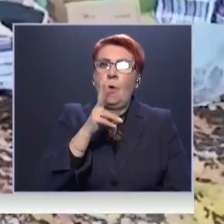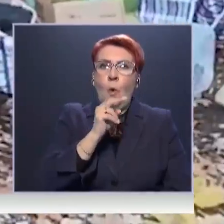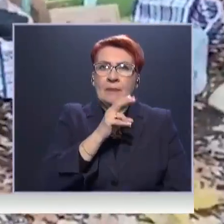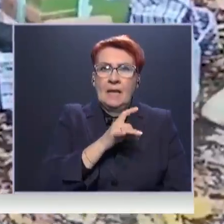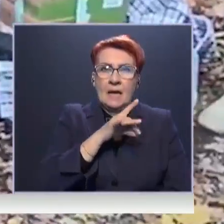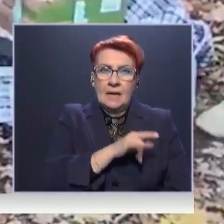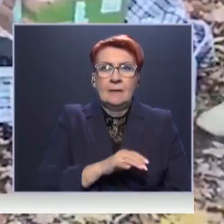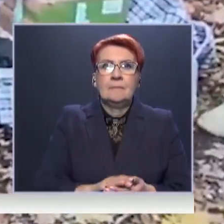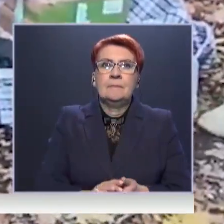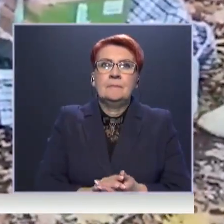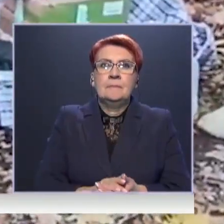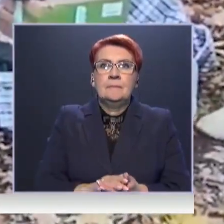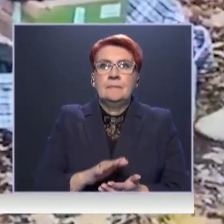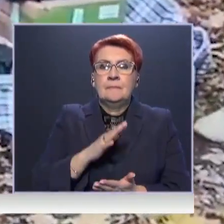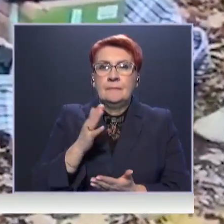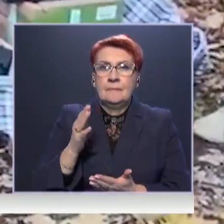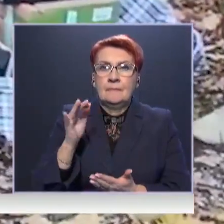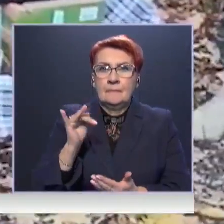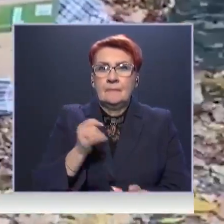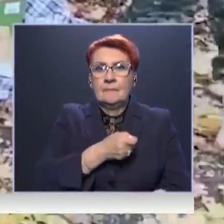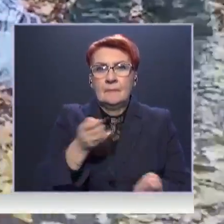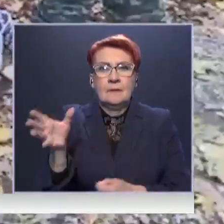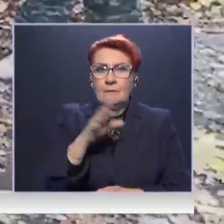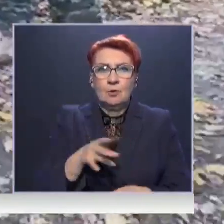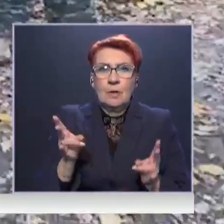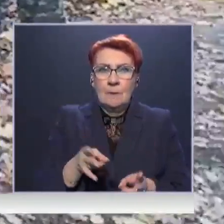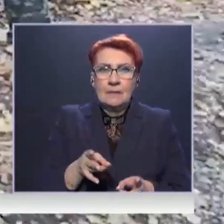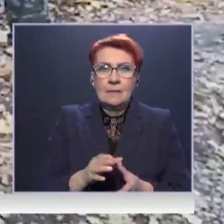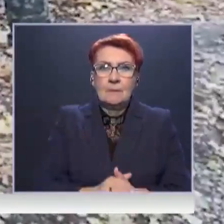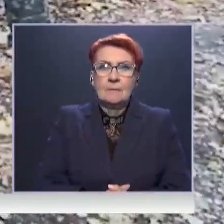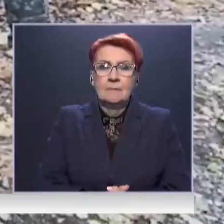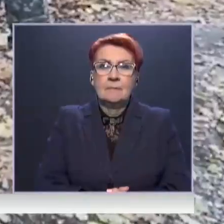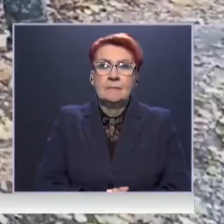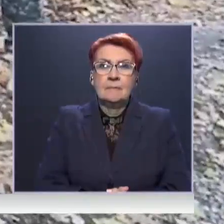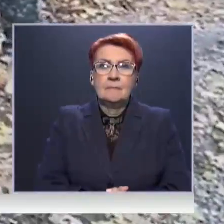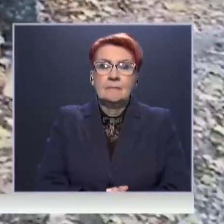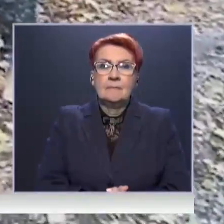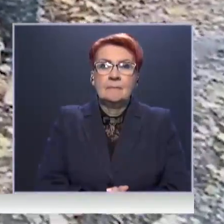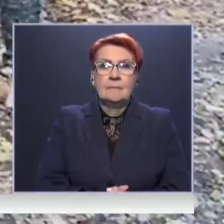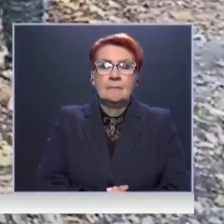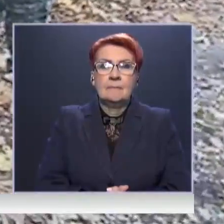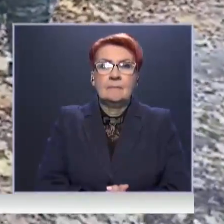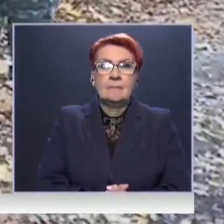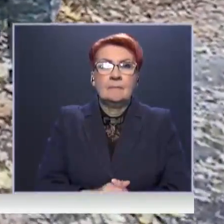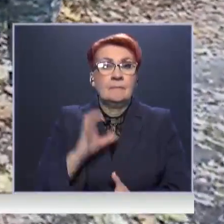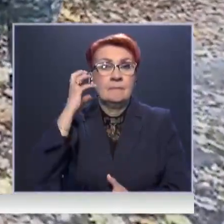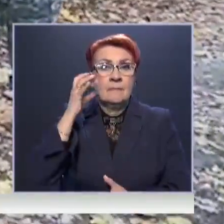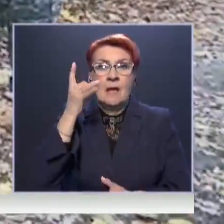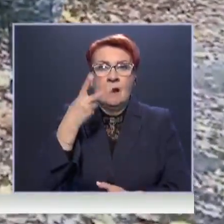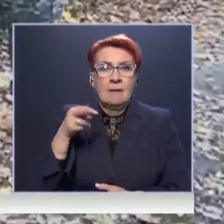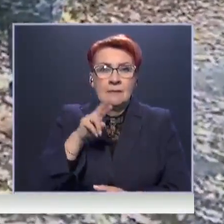магазины объемные прицелы на ак-74 рации ночной прицел